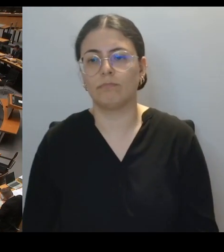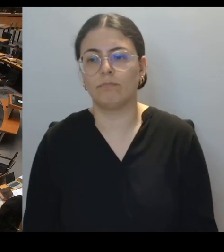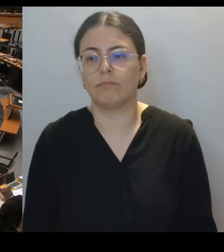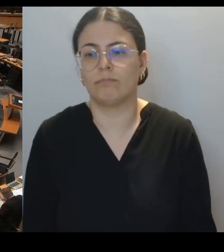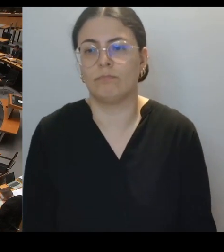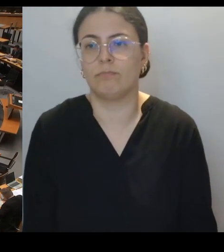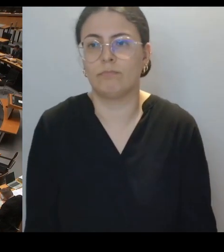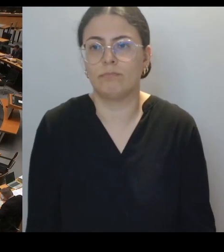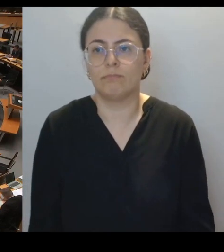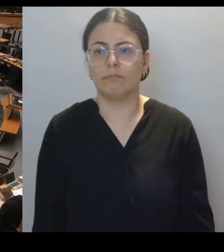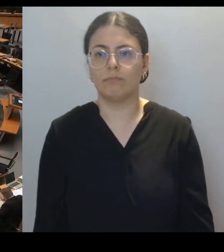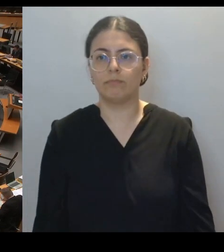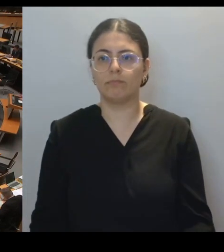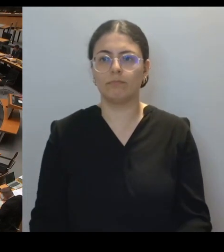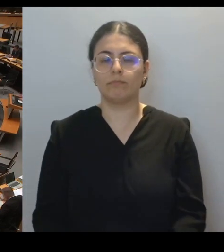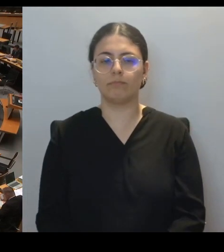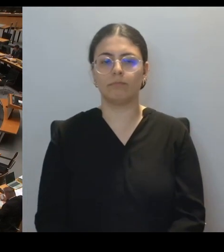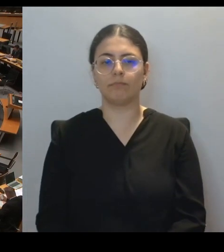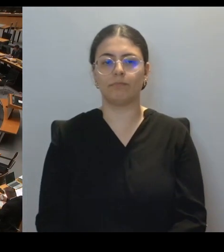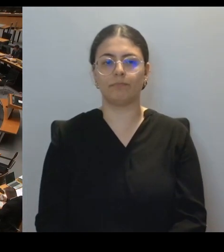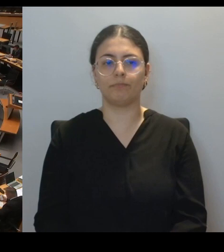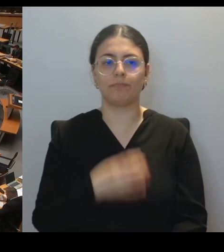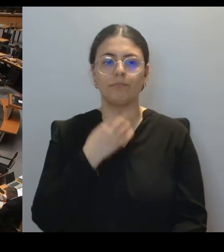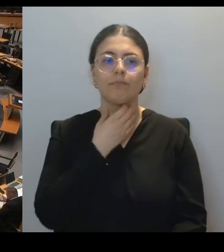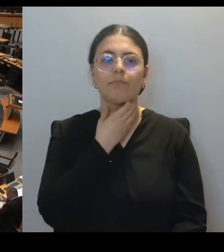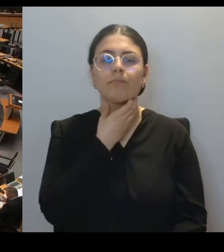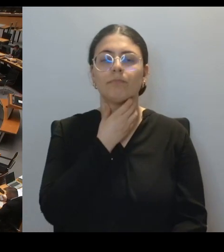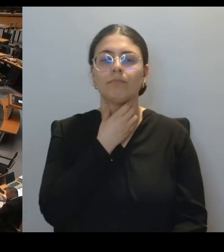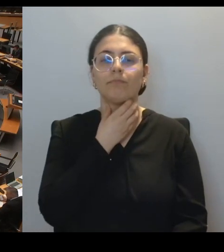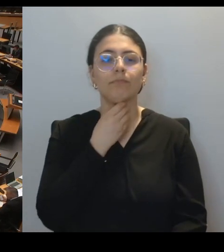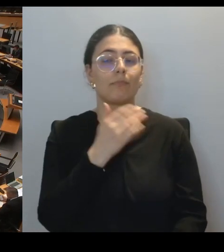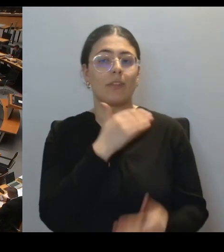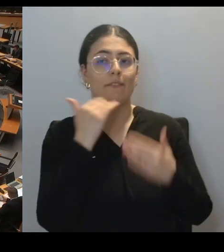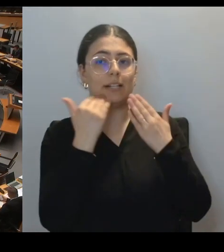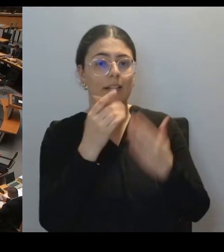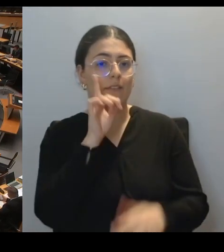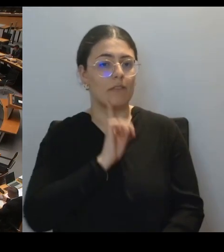Vielen Dank, Frau Präsidentin! Meine sehr verehrten Damen und Herren! Kollegen! Abgeordnete!